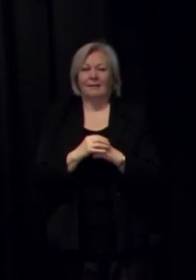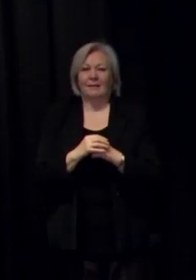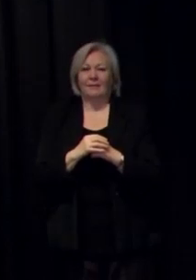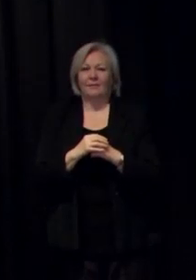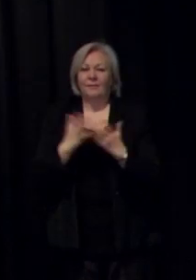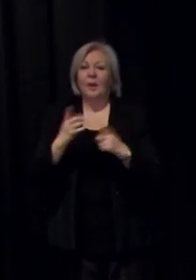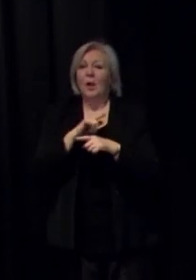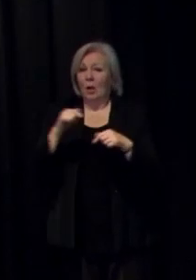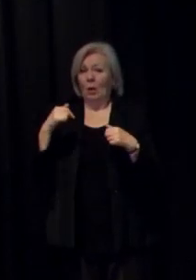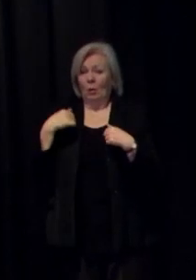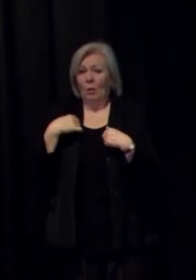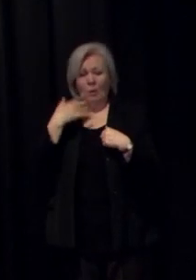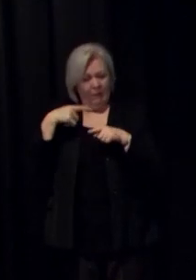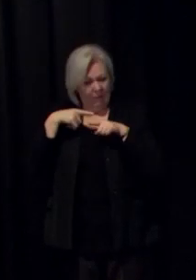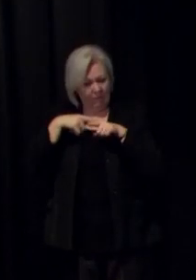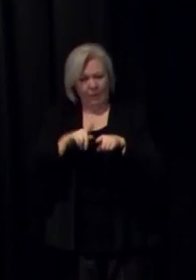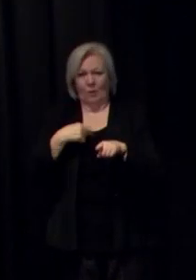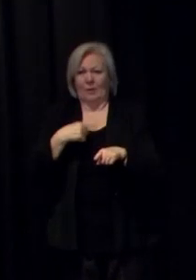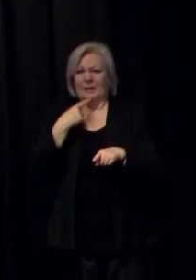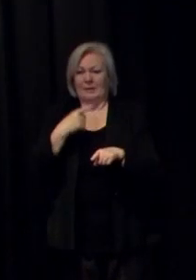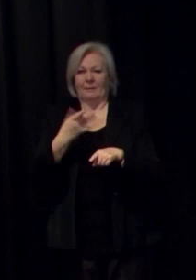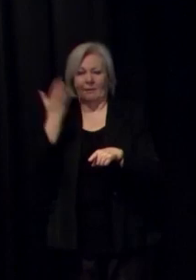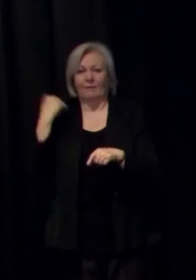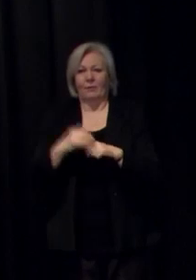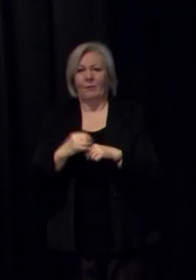«Мы выполняем обещание. Мы говорили: если люди вакцинируются,